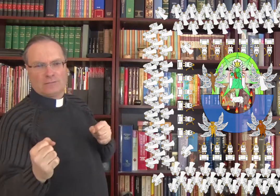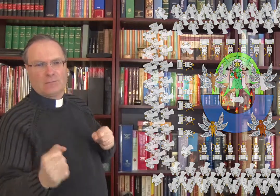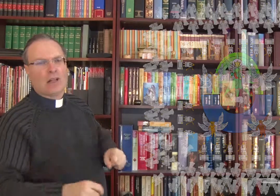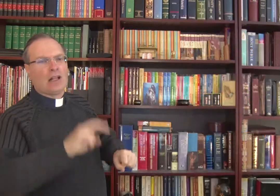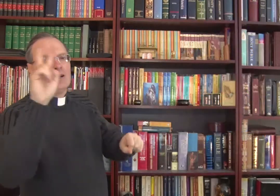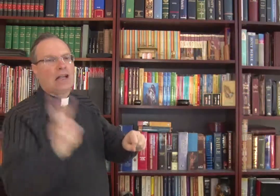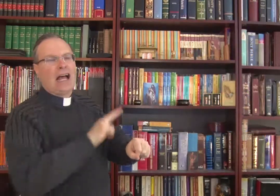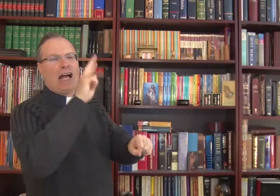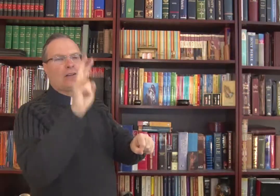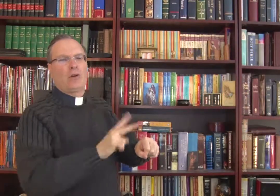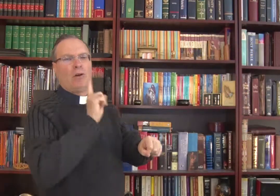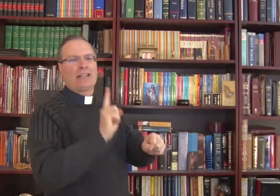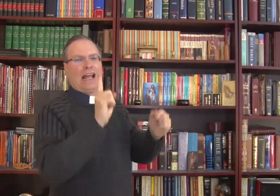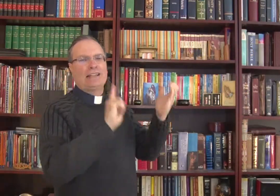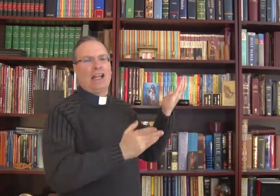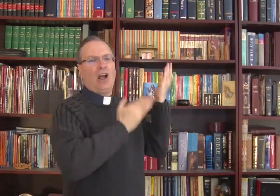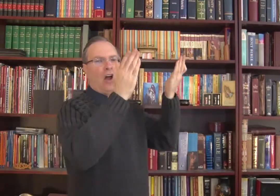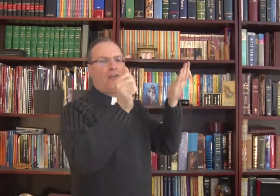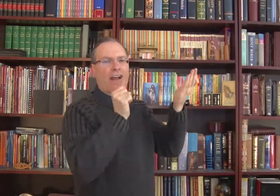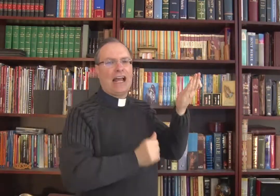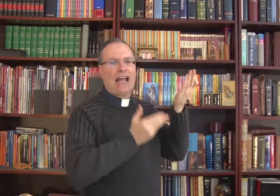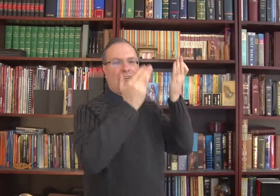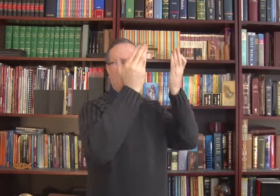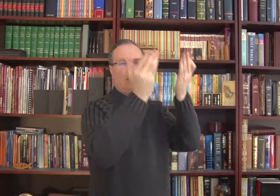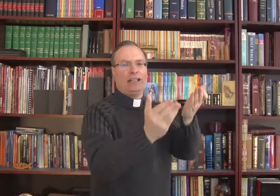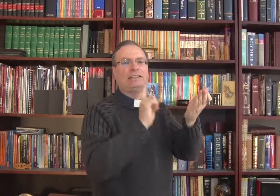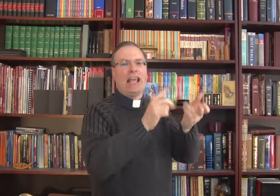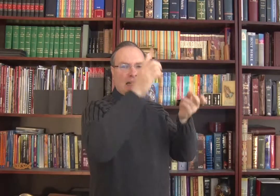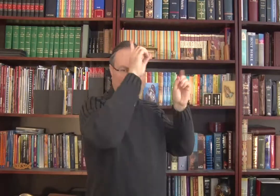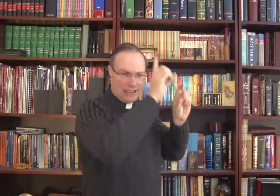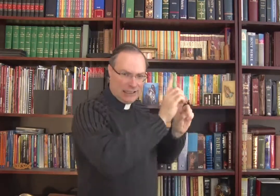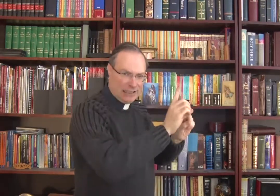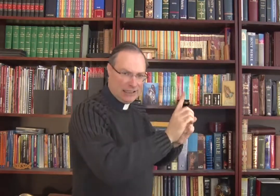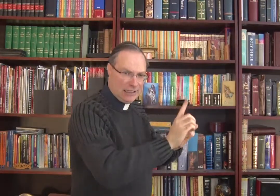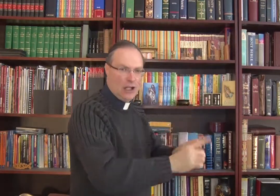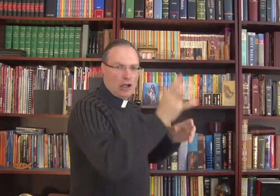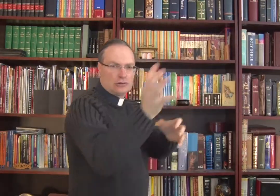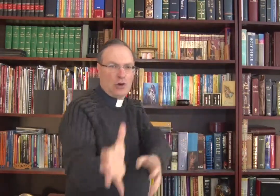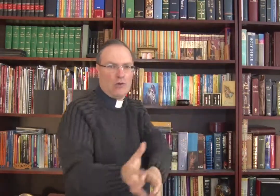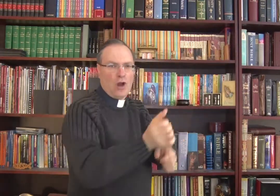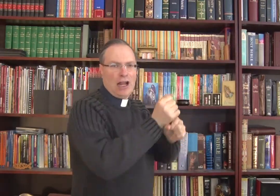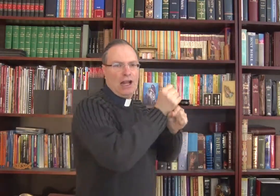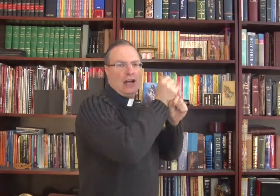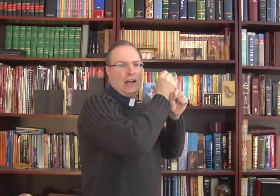«L'Agneau qui a été offert en sacrifice est digne de recevoir